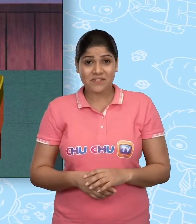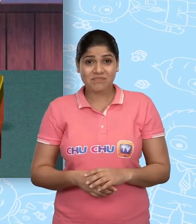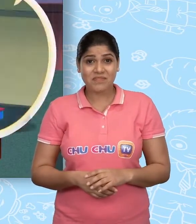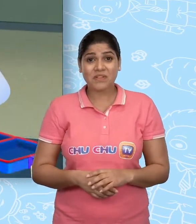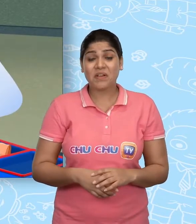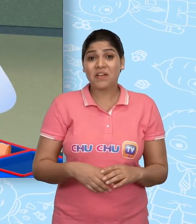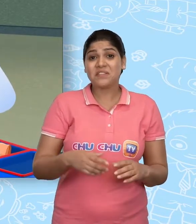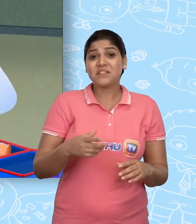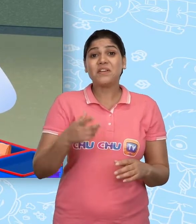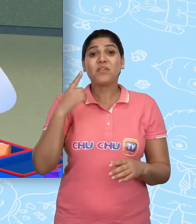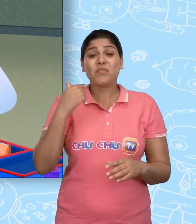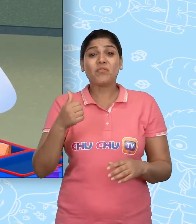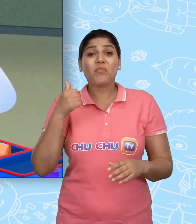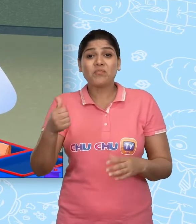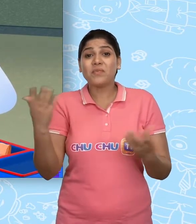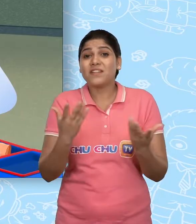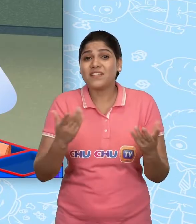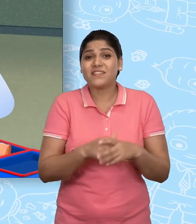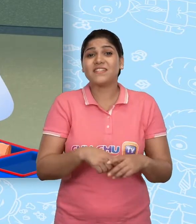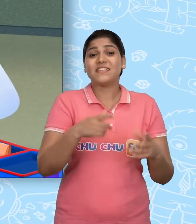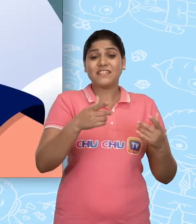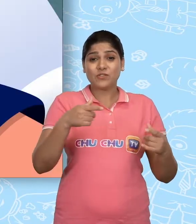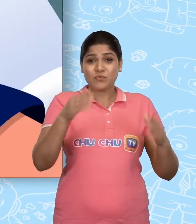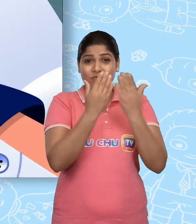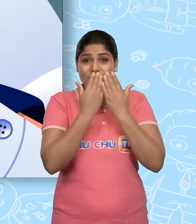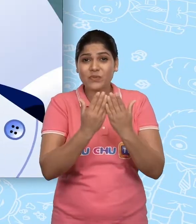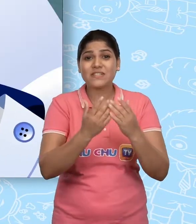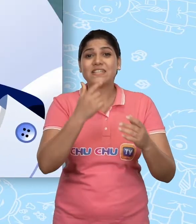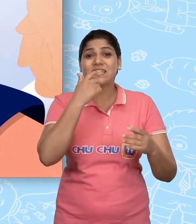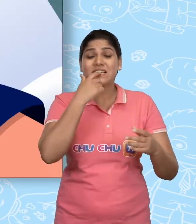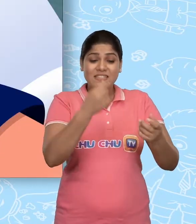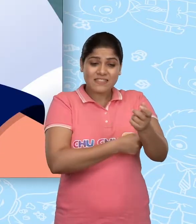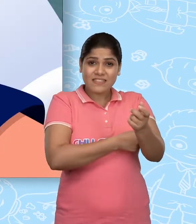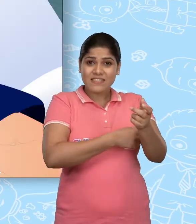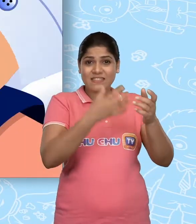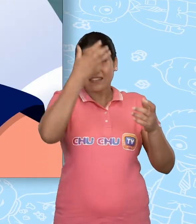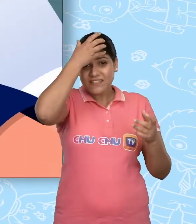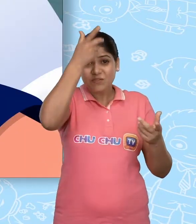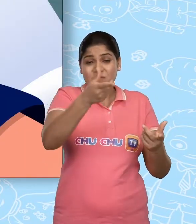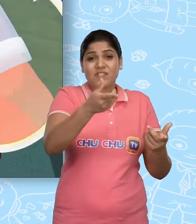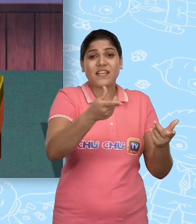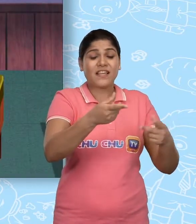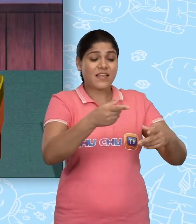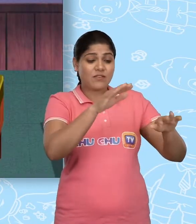खूशकिस्मती से school कि र्नस ने उसे फस्टएड दे दी थी। और उसकी पट्टी भी कर दी थी।